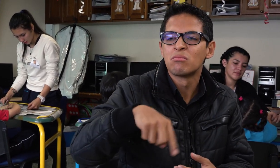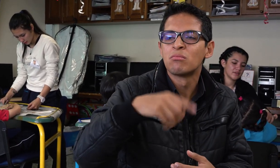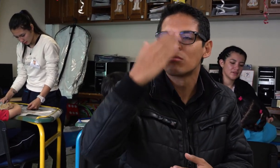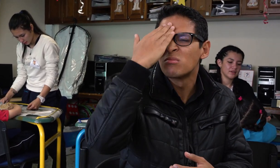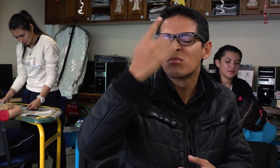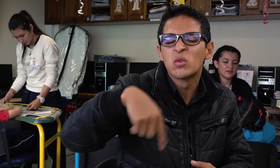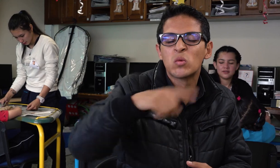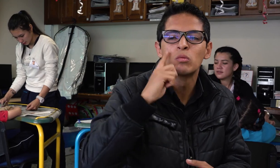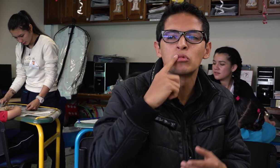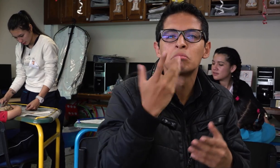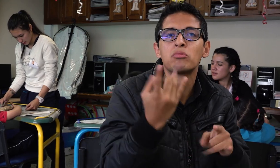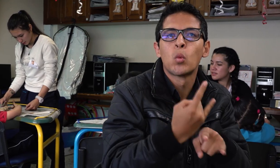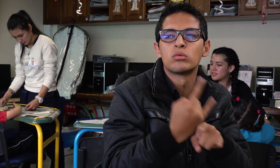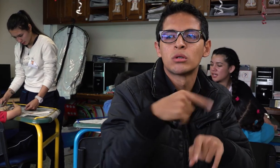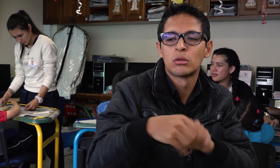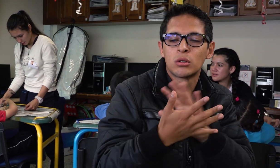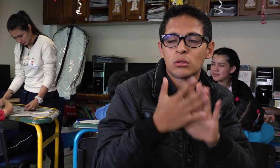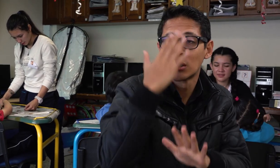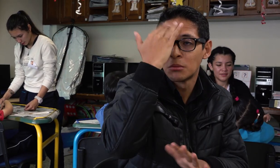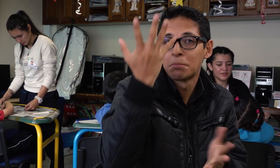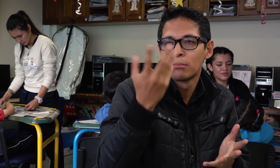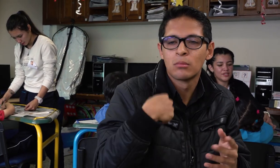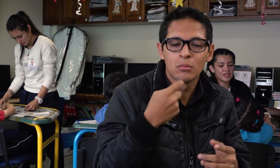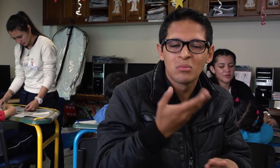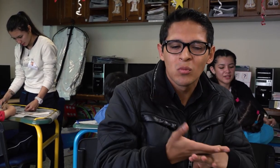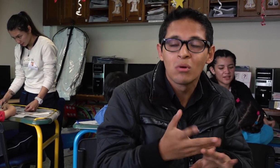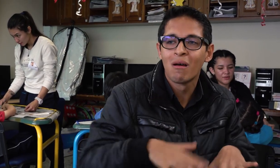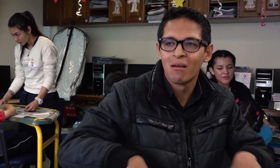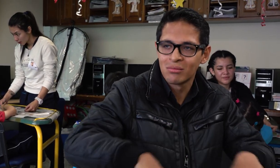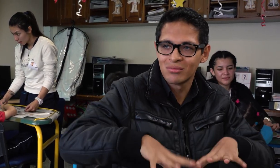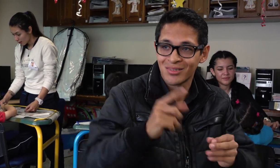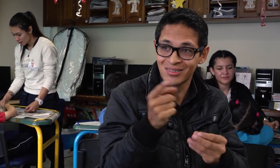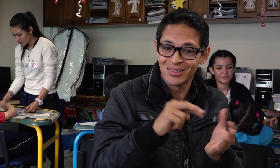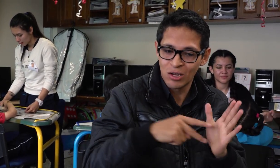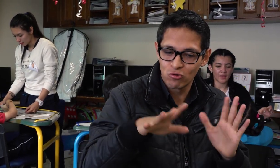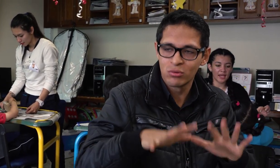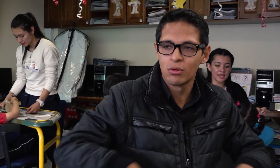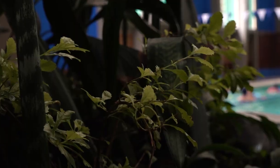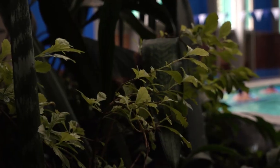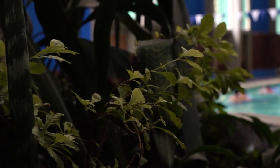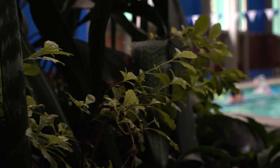de señas para el aprendizaje de todos los conceptos que se trabajan en tecnología.<